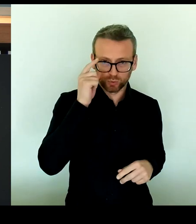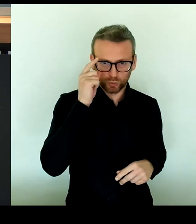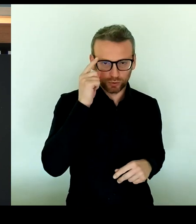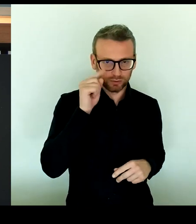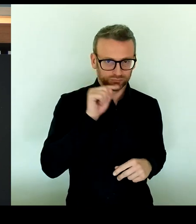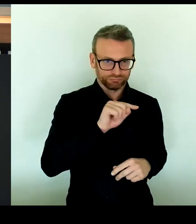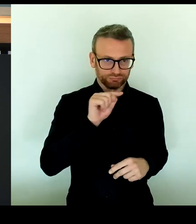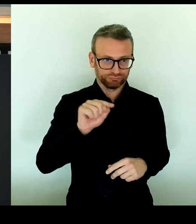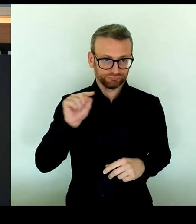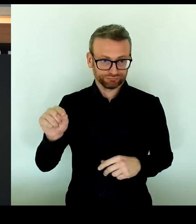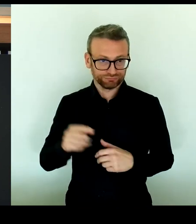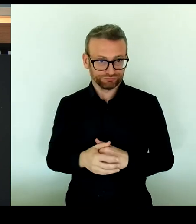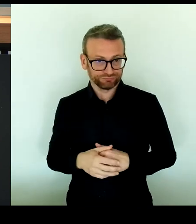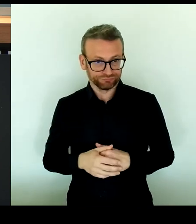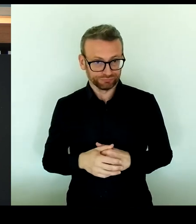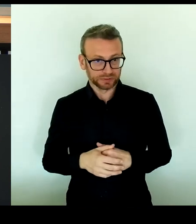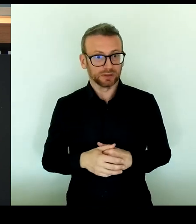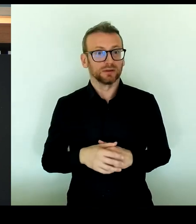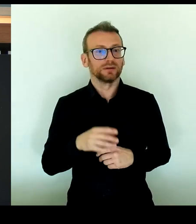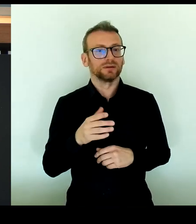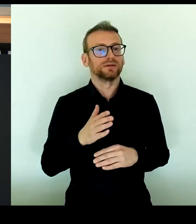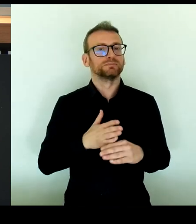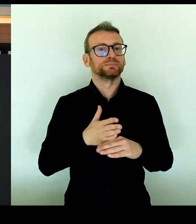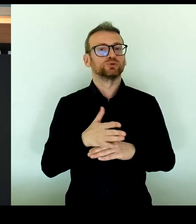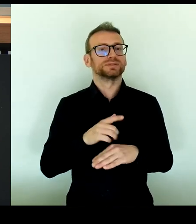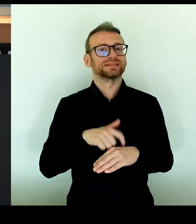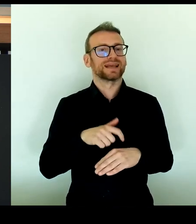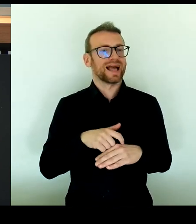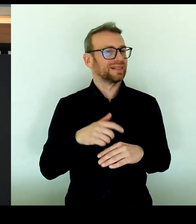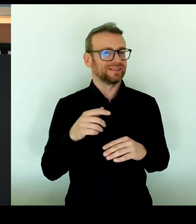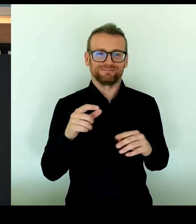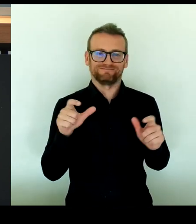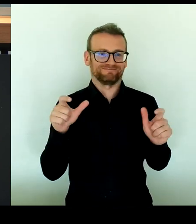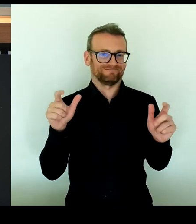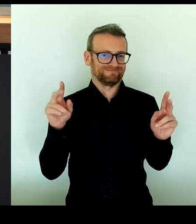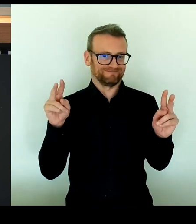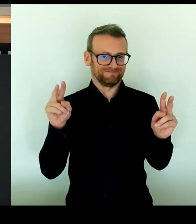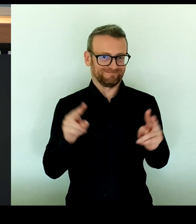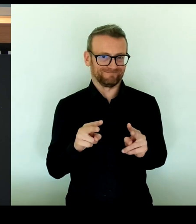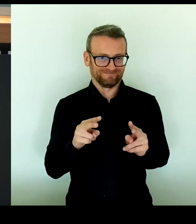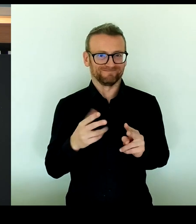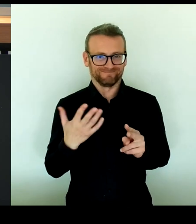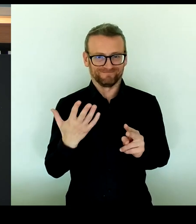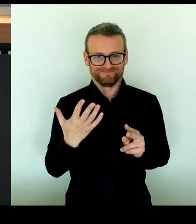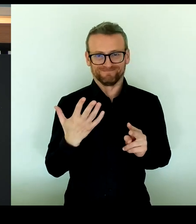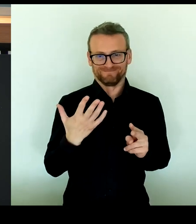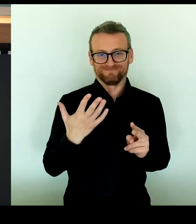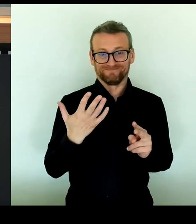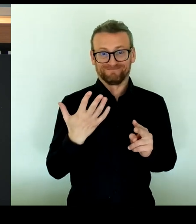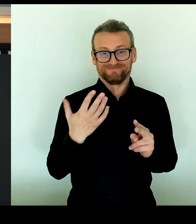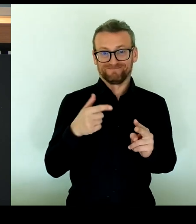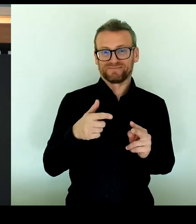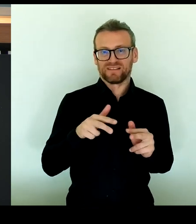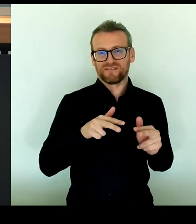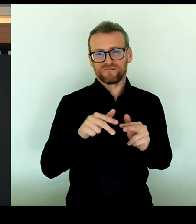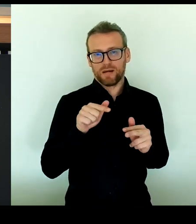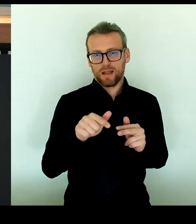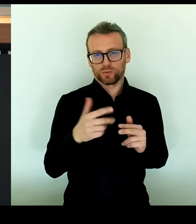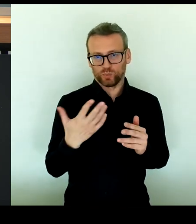Das sind äußerst sensitive Daten. Hier sind wir an die Senatsverwaltung herangetreten, um datenschutzfreundlichere Alternn